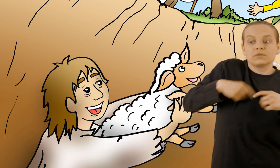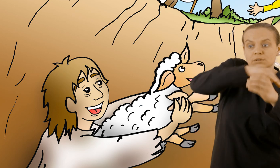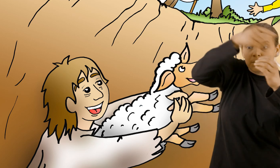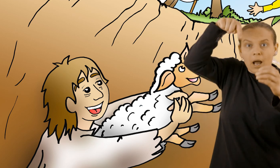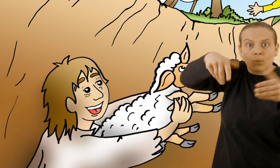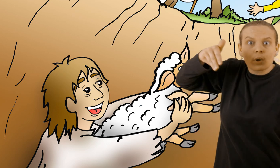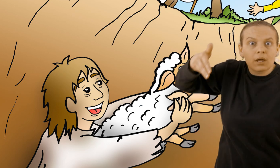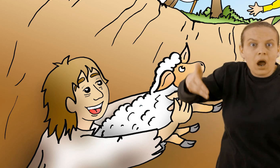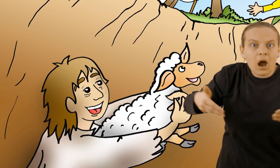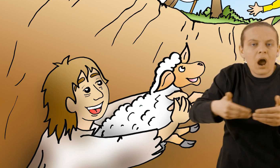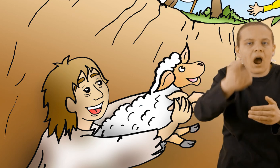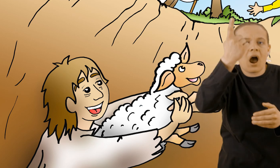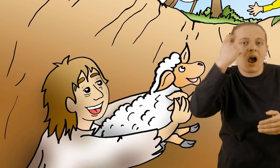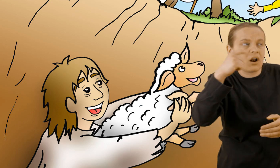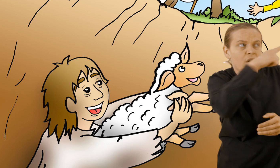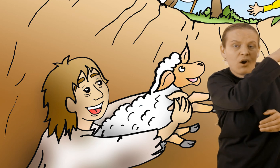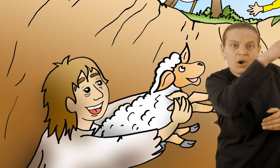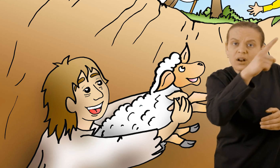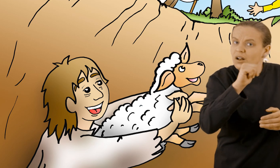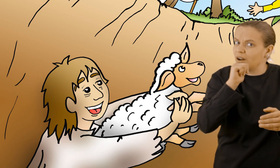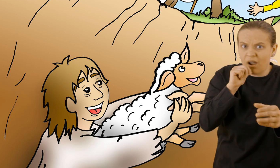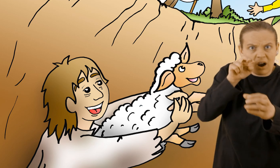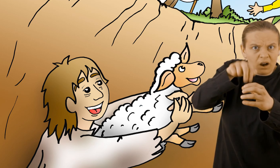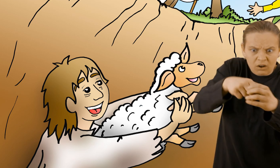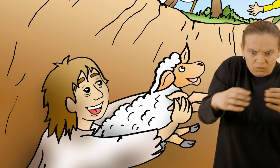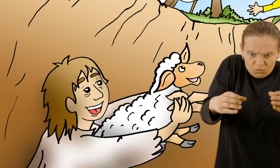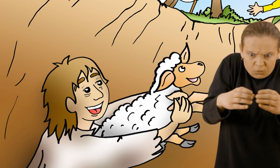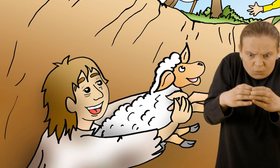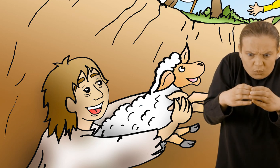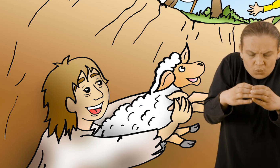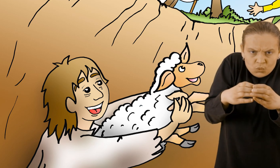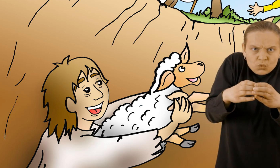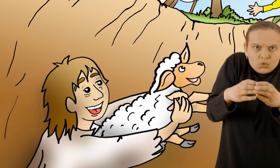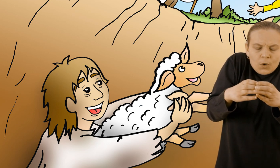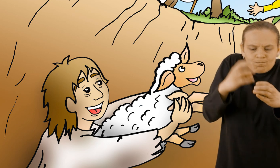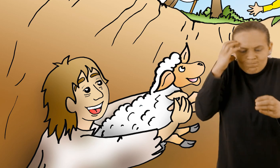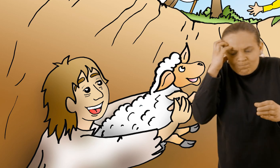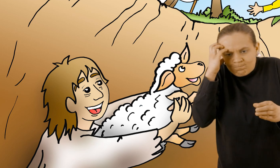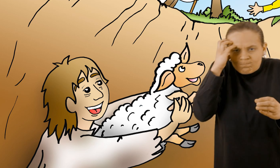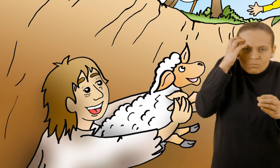"Janje je upalo u jamu, ali je rupa tako mala, da nitko od nas ne može unutra."